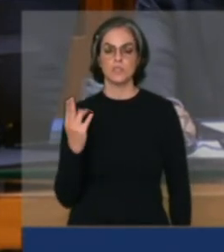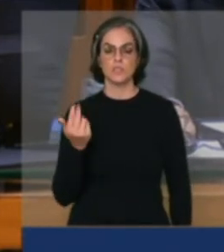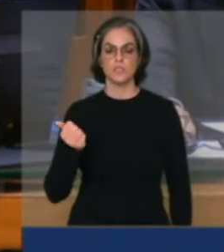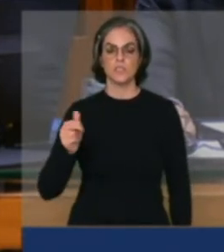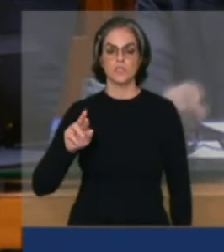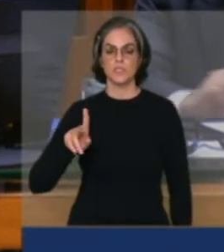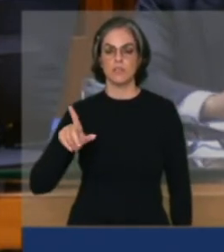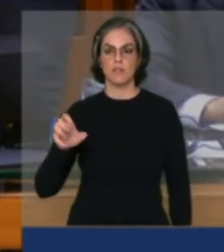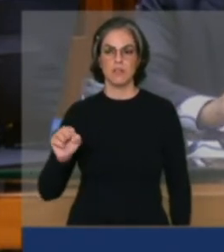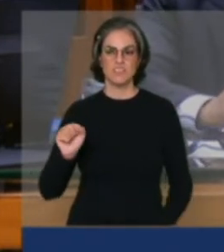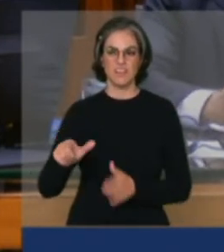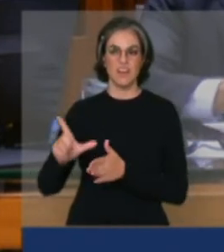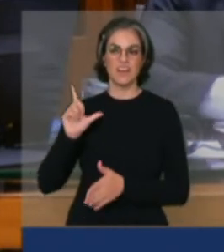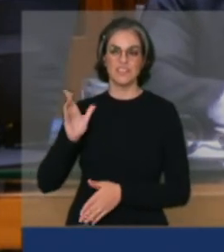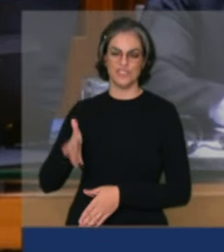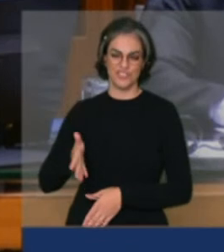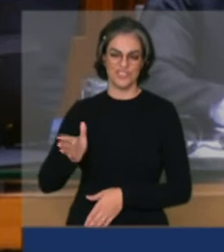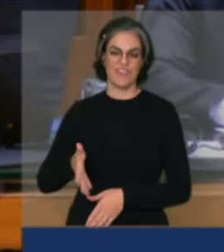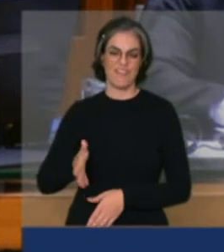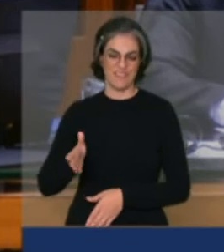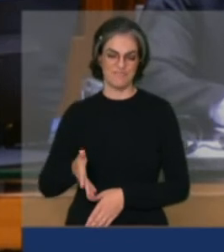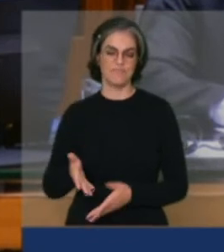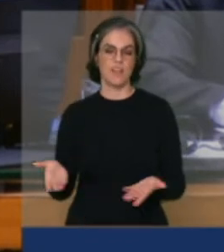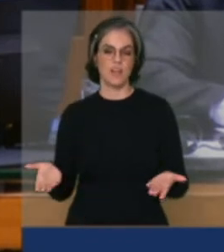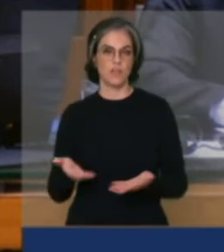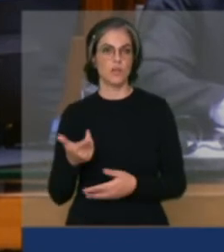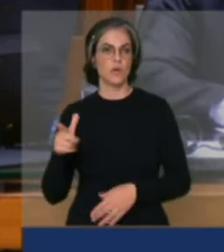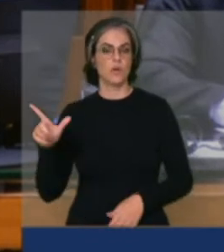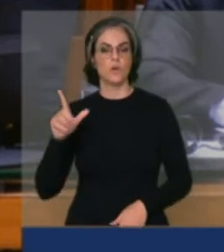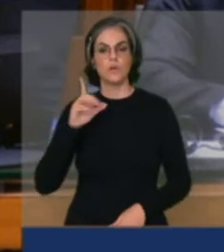DEPUTADO JÁ SE MANIFESTOU, ANTECIPAMOS O PRONUNCIAMENTO DELE DA TRIBUNA, DEPUTADA ÉRIKA KOKAY. NÃO SE ENCONTRA